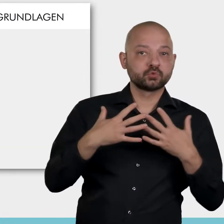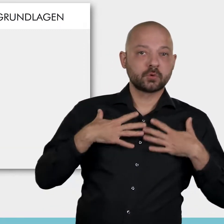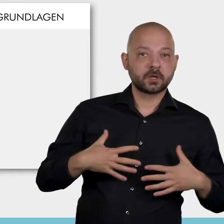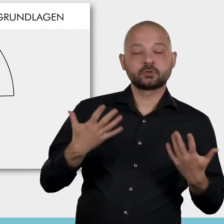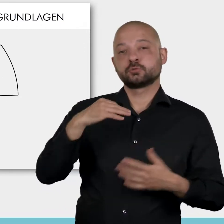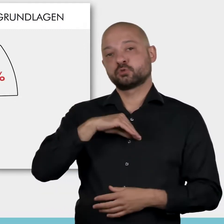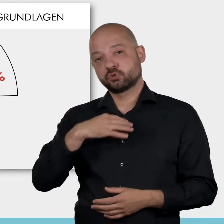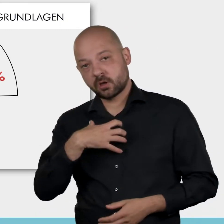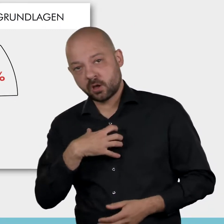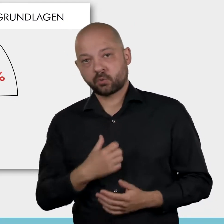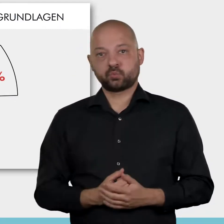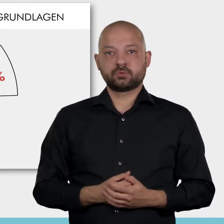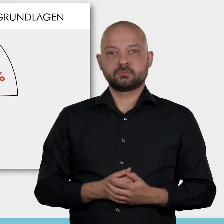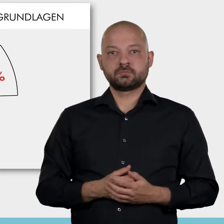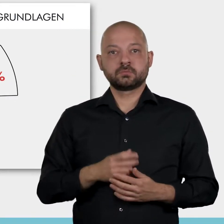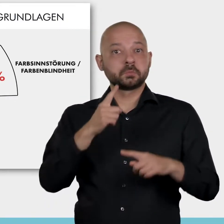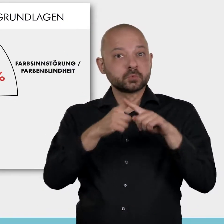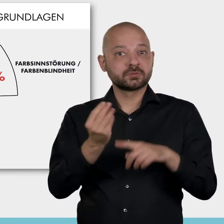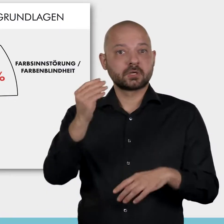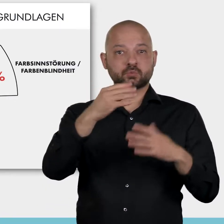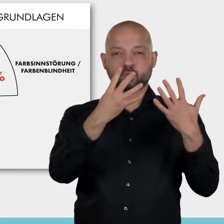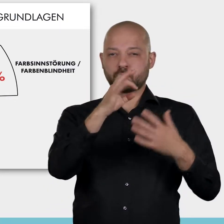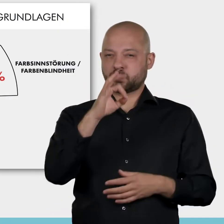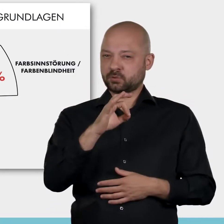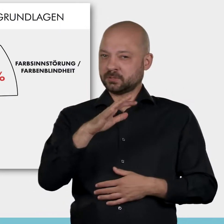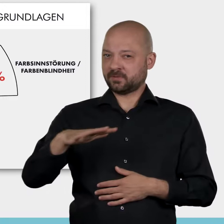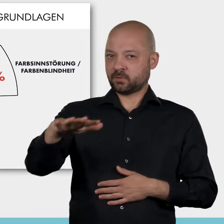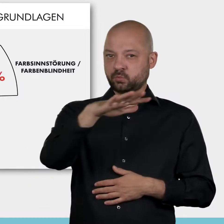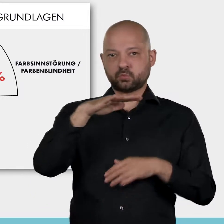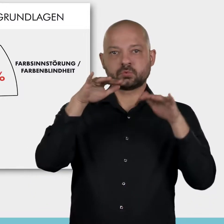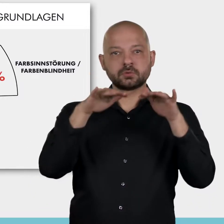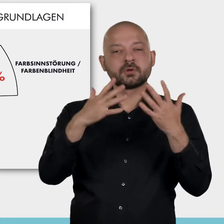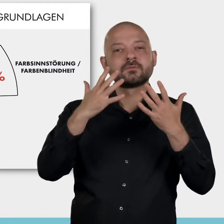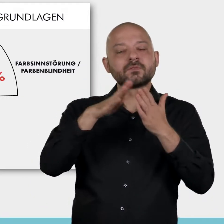Hinzu kommen etwa 9 % der Bevölkerung mit einer Farbsinnstörung oder Farbenblindheit